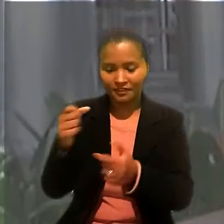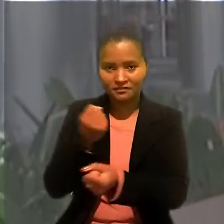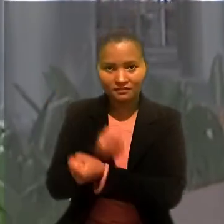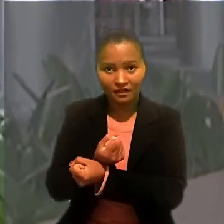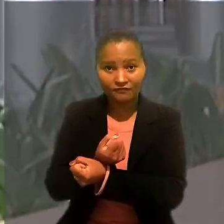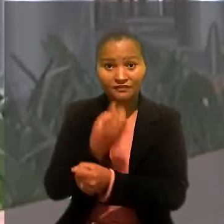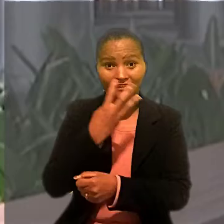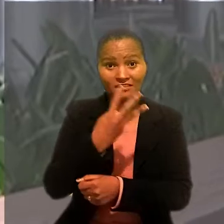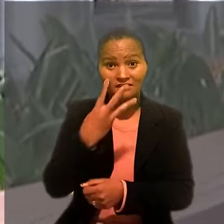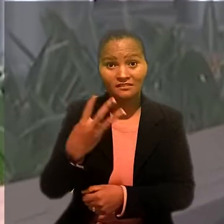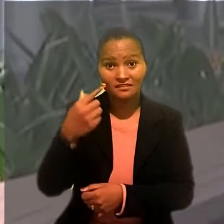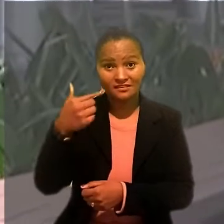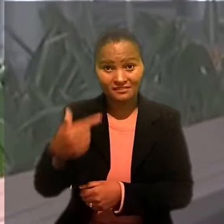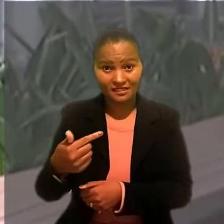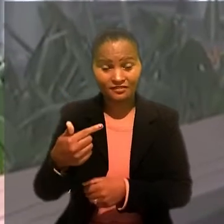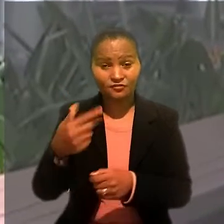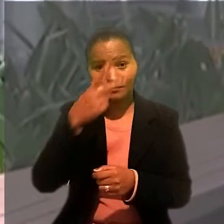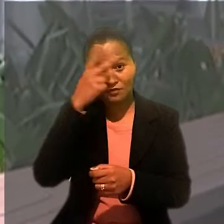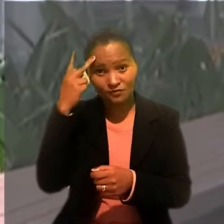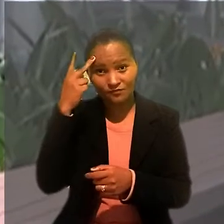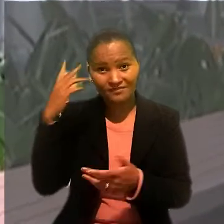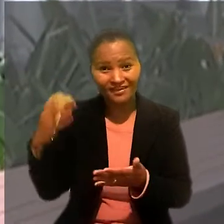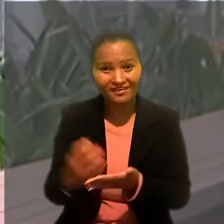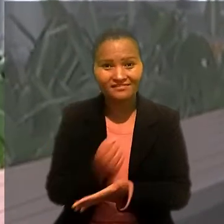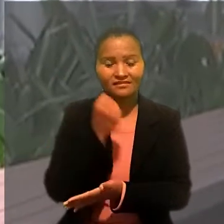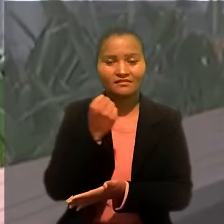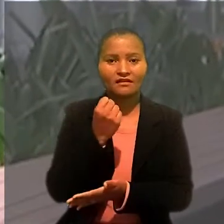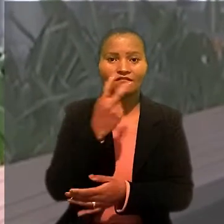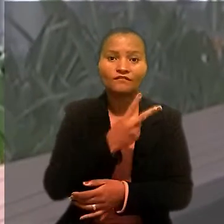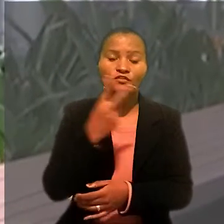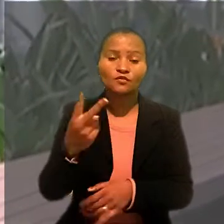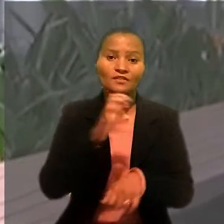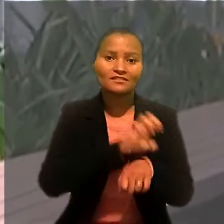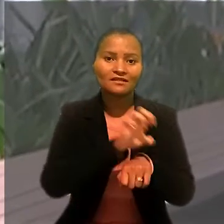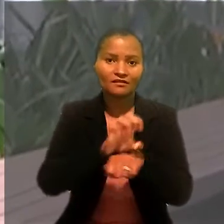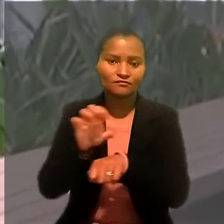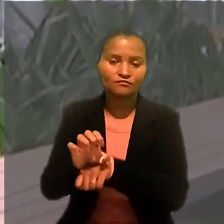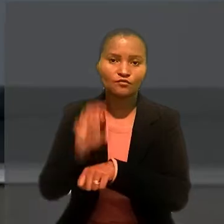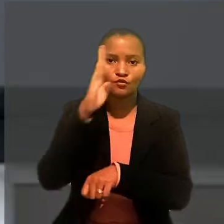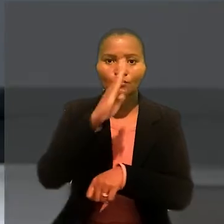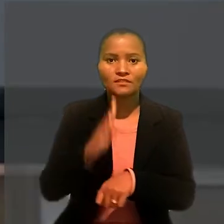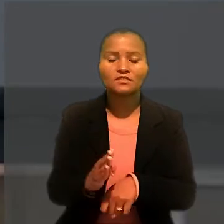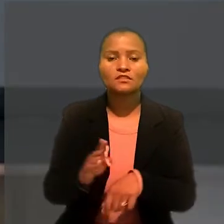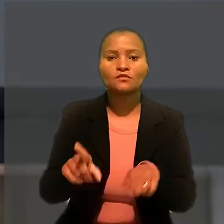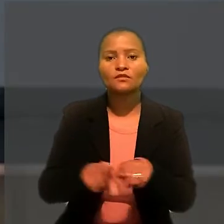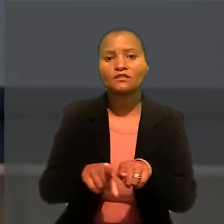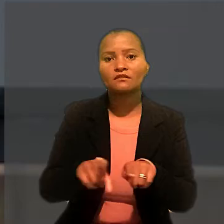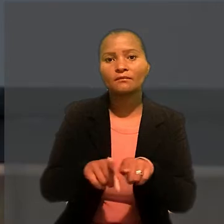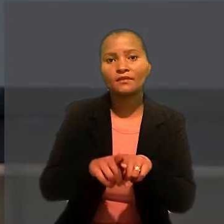337 pessoas foram resgatadas em 22 estados do Brasil e no Distrito Federal.